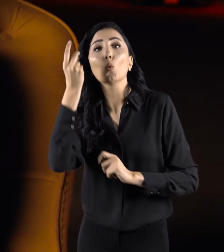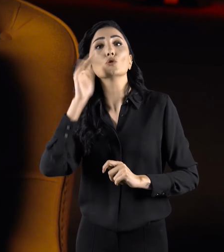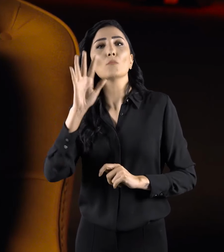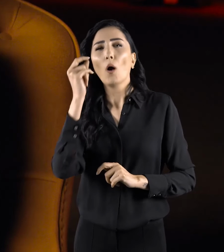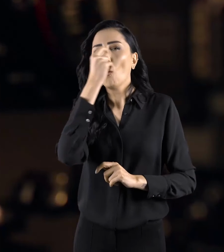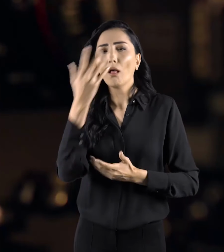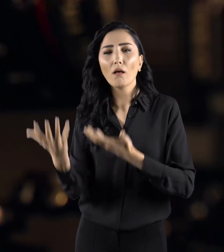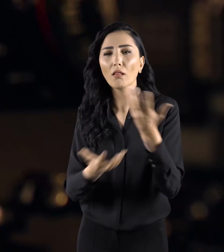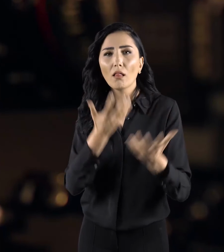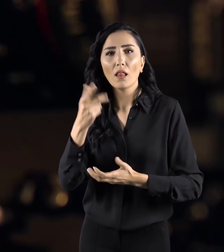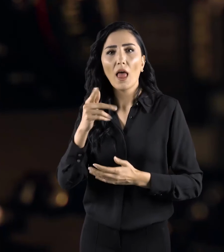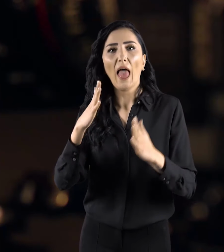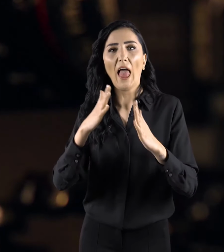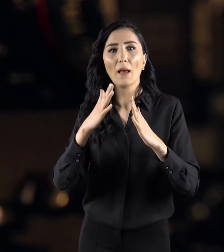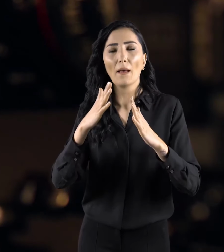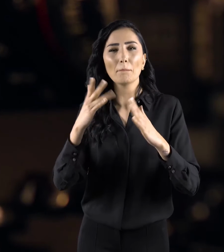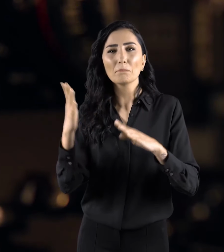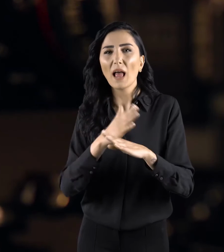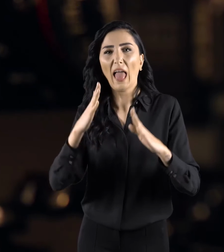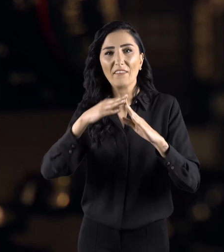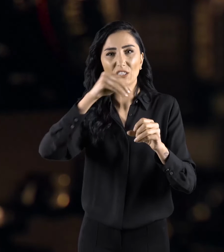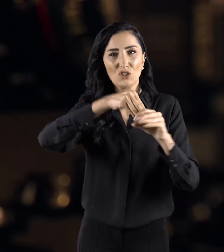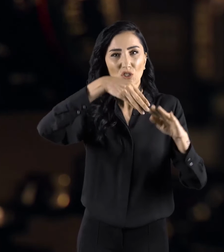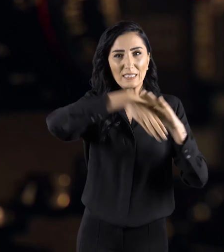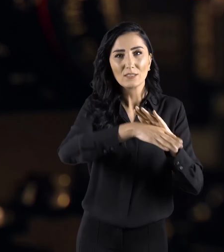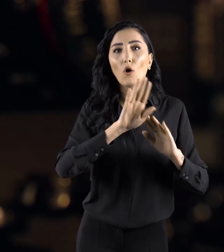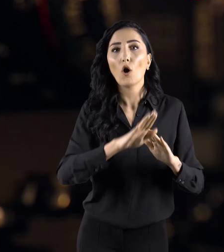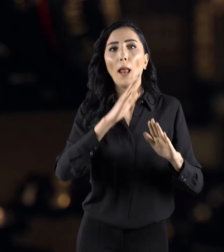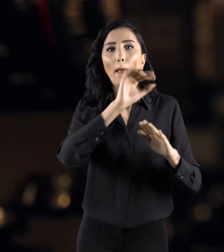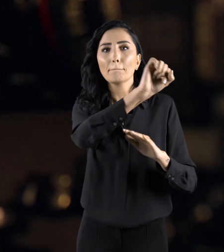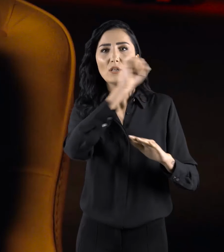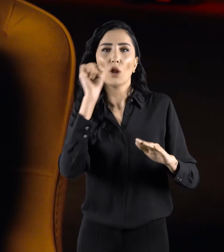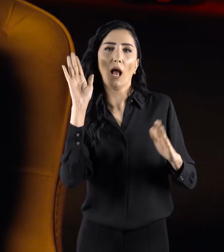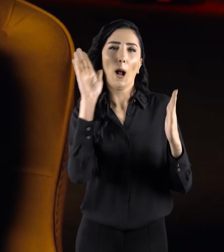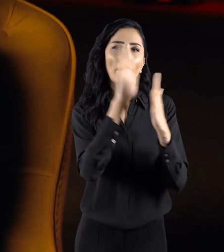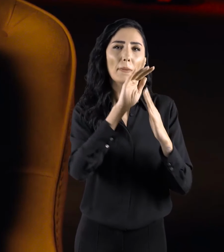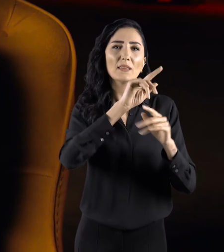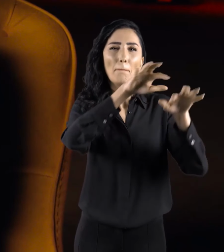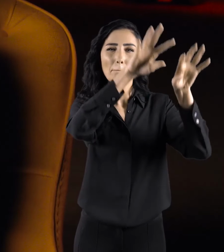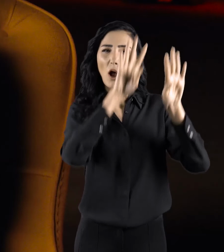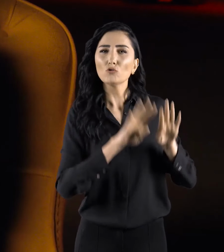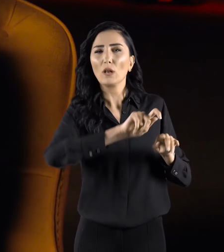unutmayın. Kolay yanan eşyaları ve maddeleri evin iç kısmına koyun. Pencerelerinizi kapatın ve panjurları